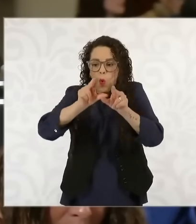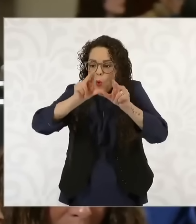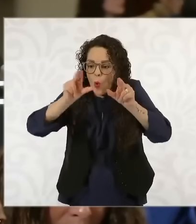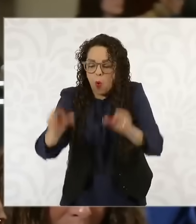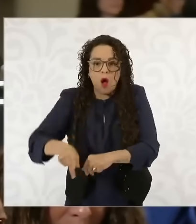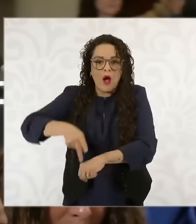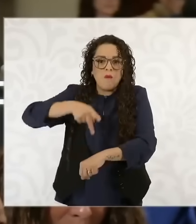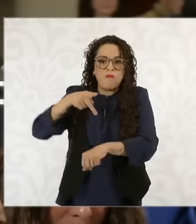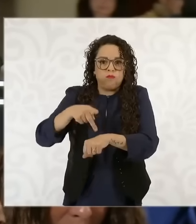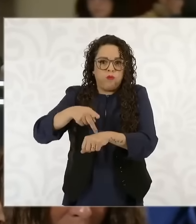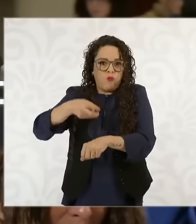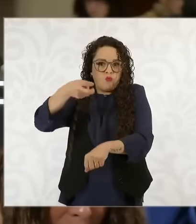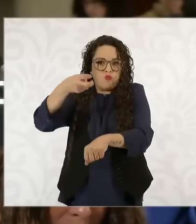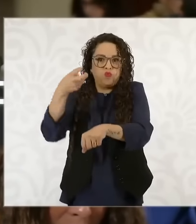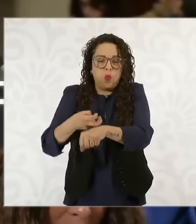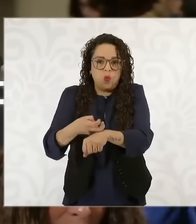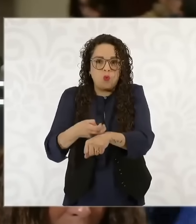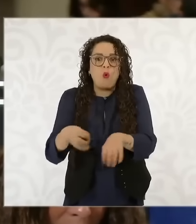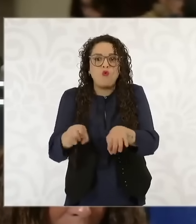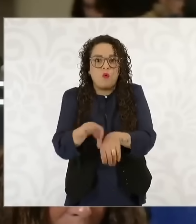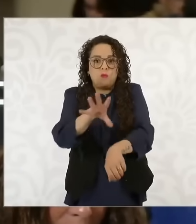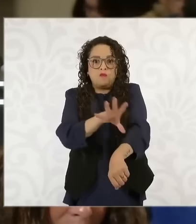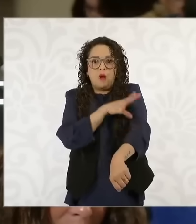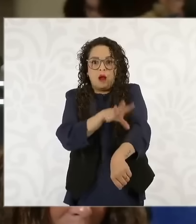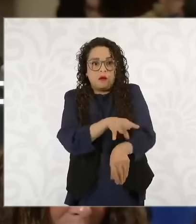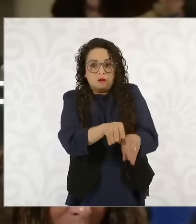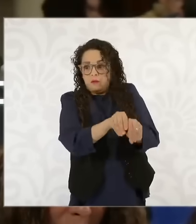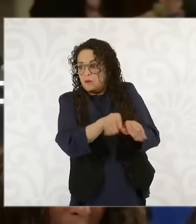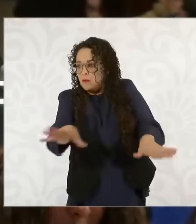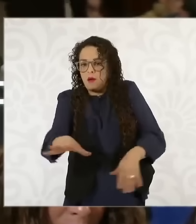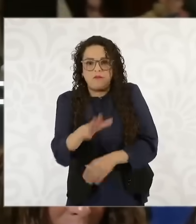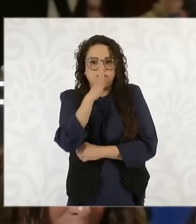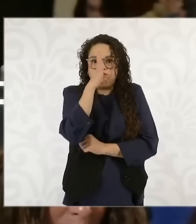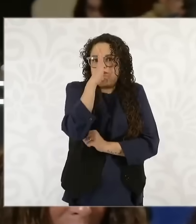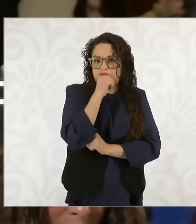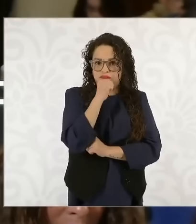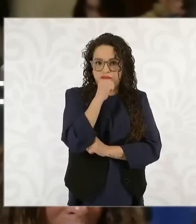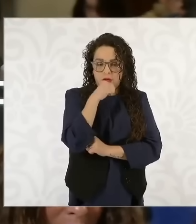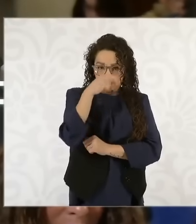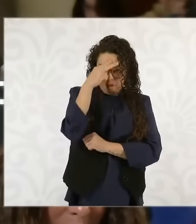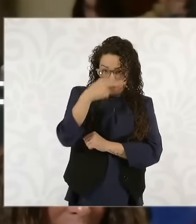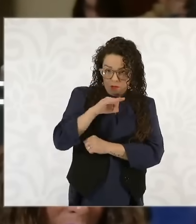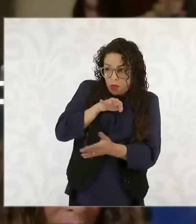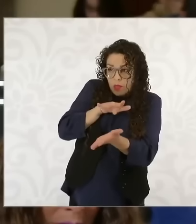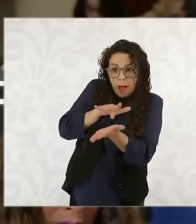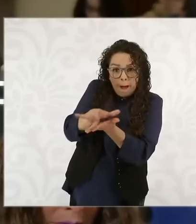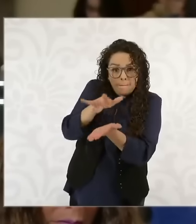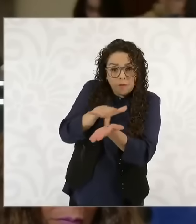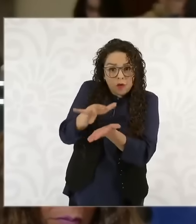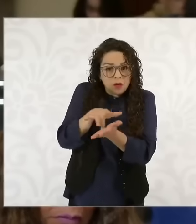surtir de electricidad? Eh, México tendría la capacidad de poderlos ayudar a a Texas.